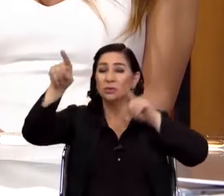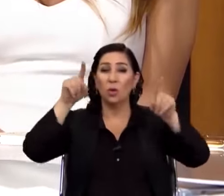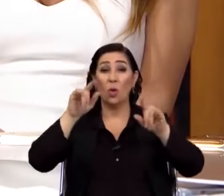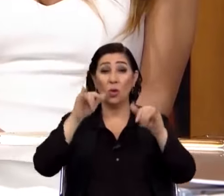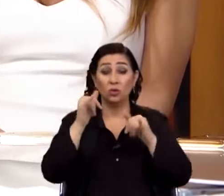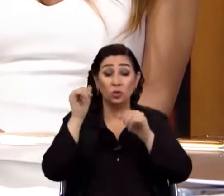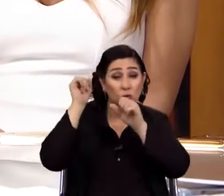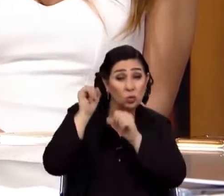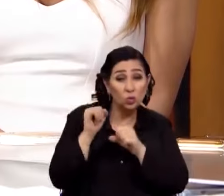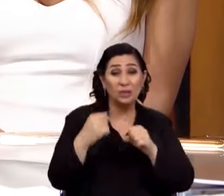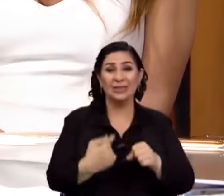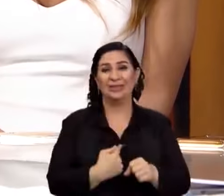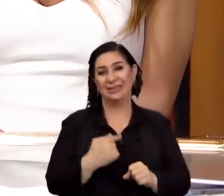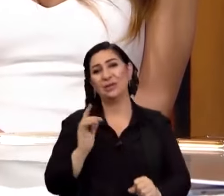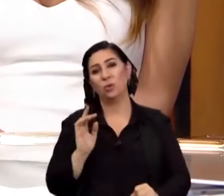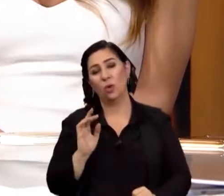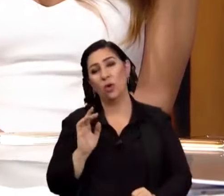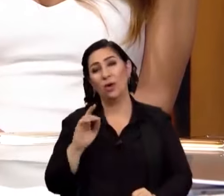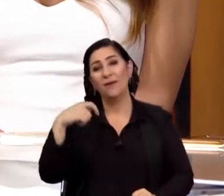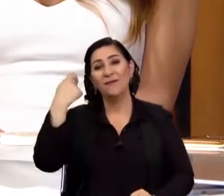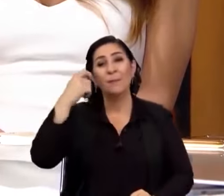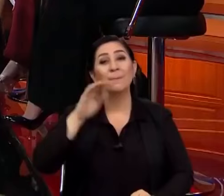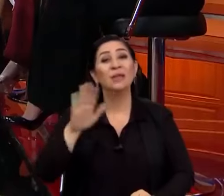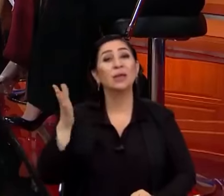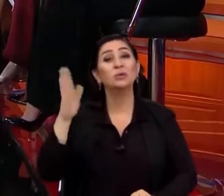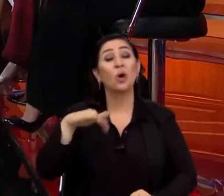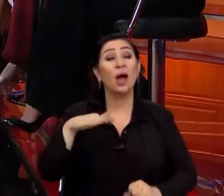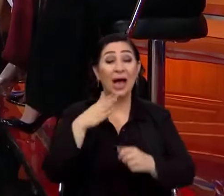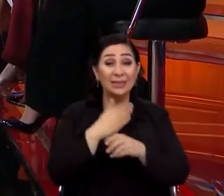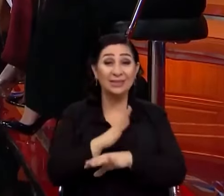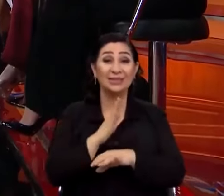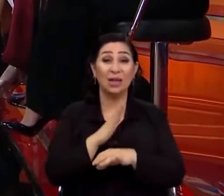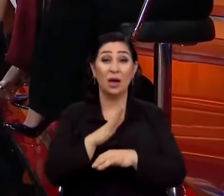hissediyorlar Tabii ki yani eee film bittikten sonra Aslında farklı bir yük